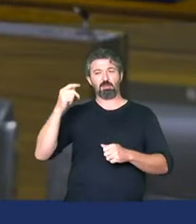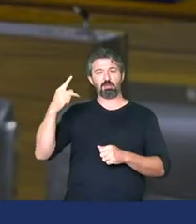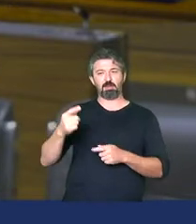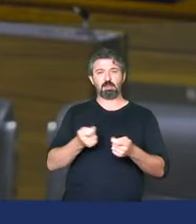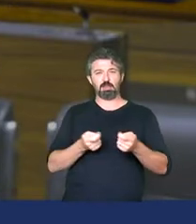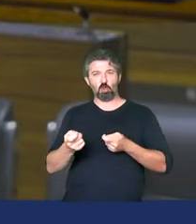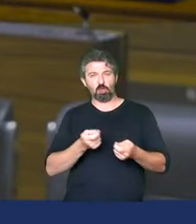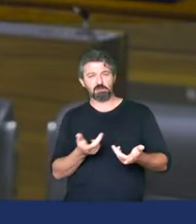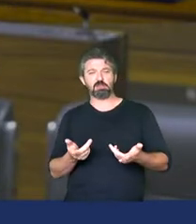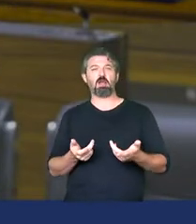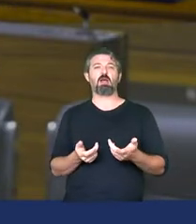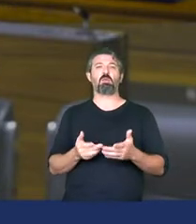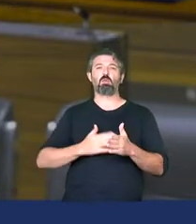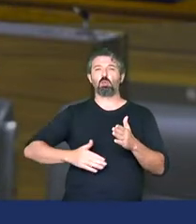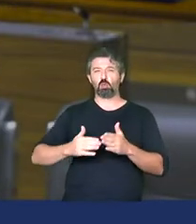CELSO SABINO. QUE USOU TODA A SUA HABILIDADE DE